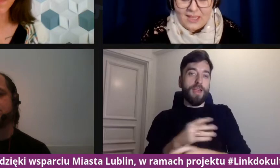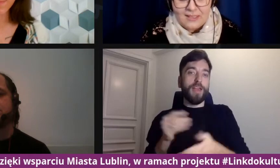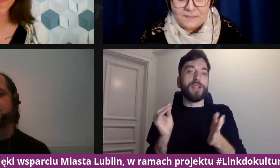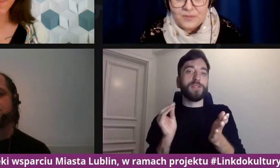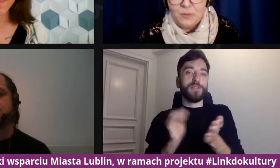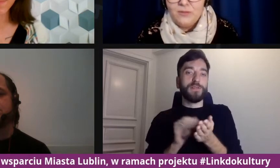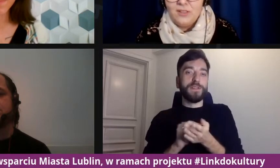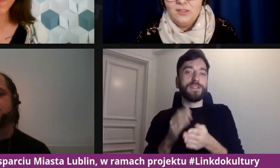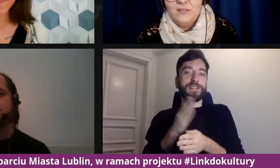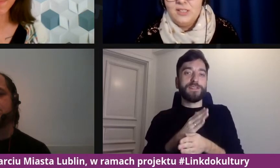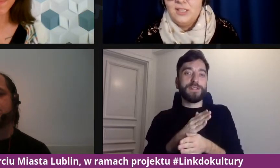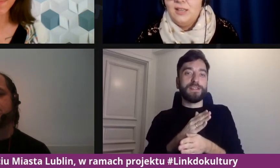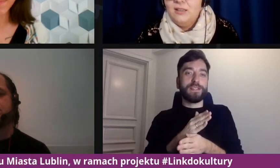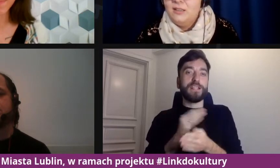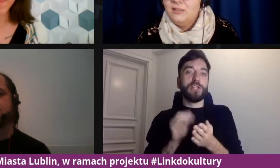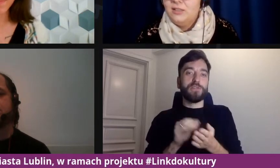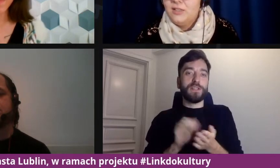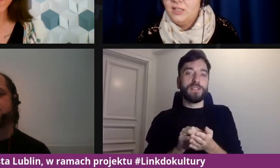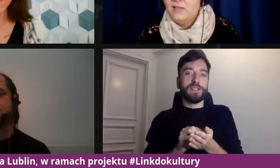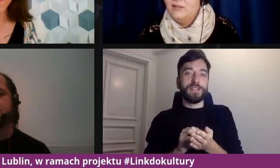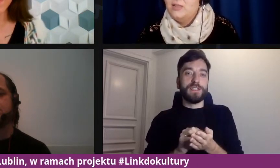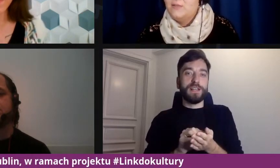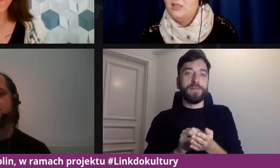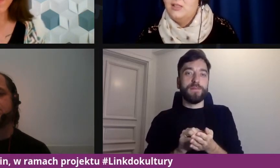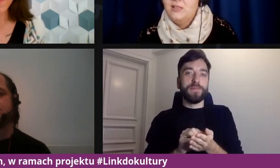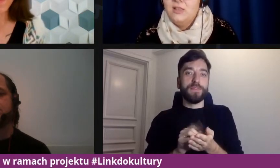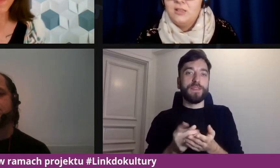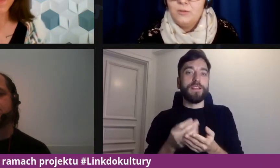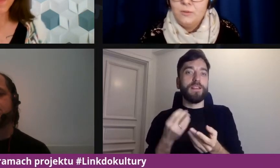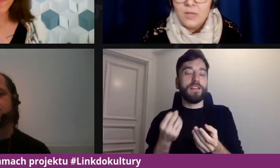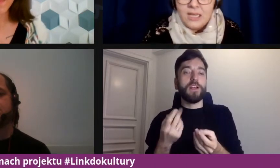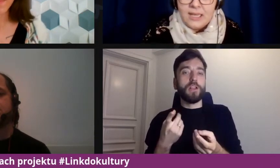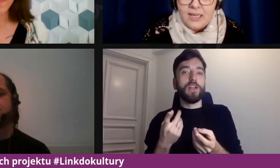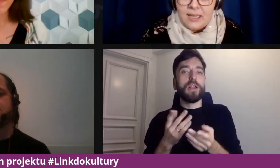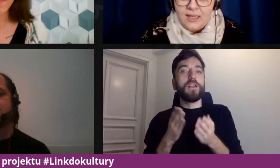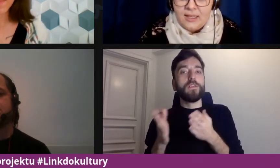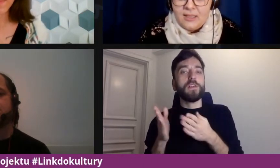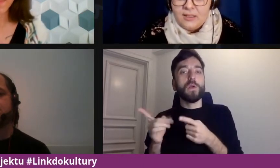Doświadczenia...